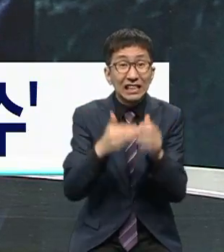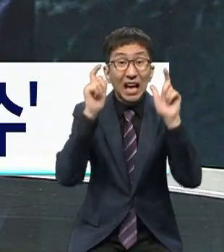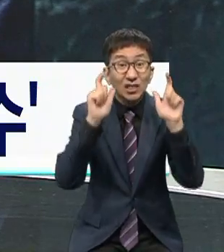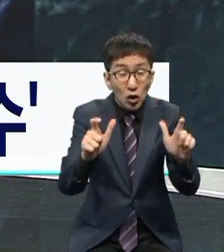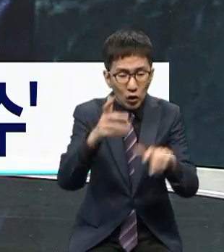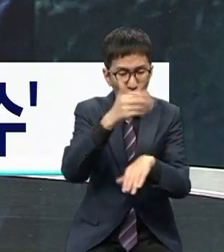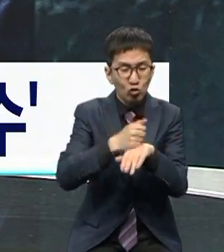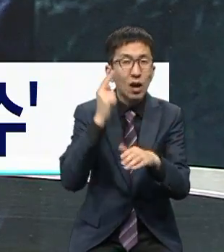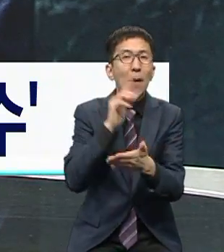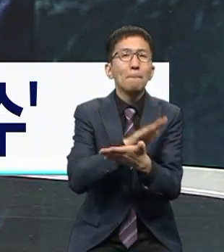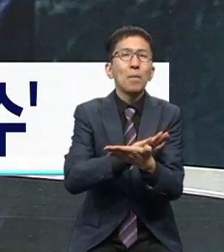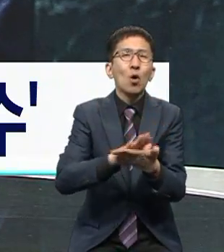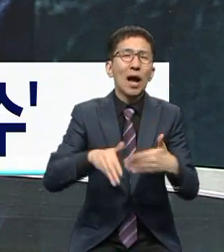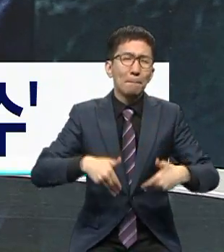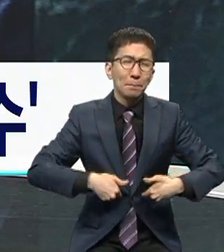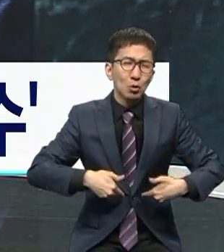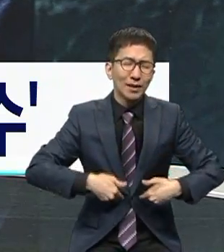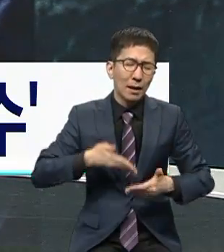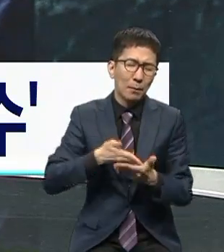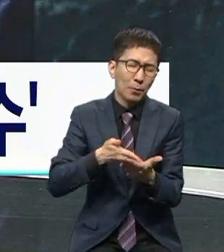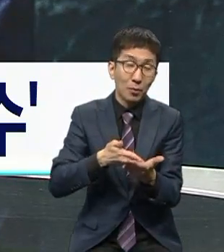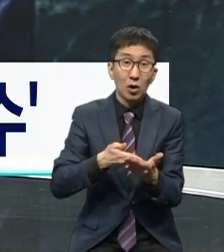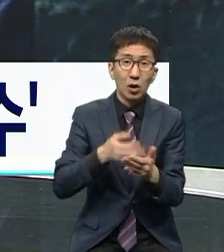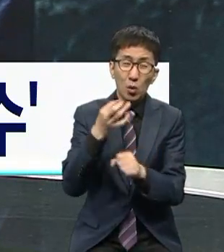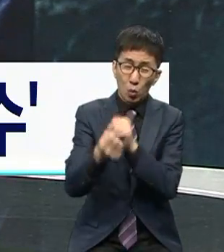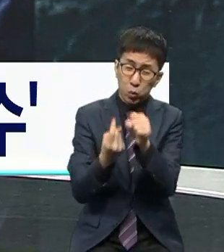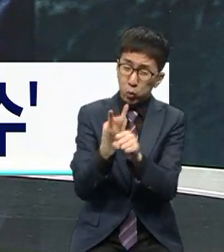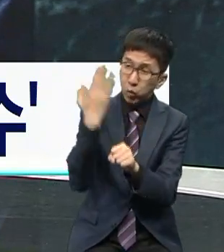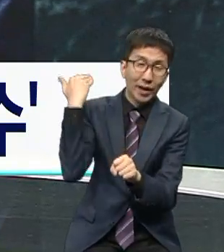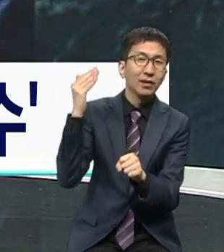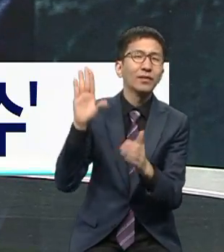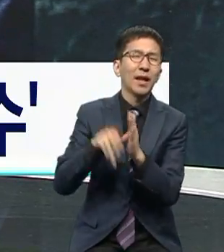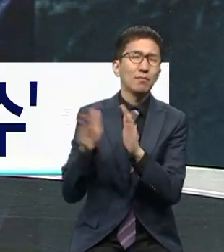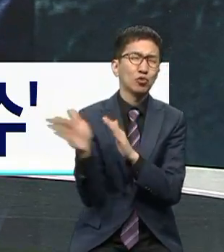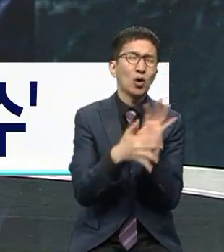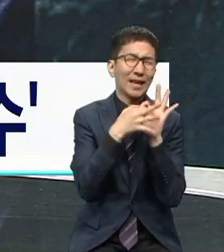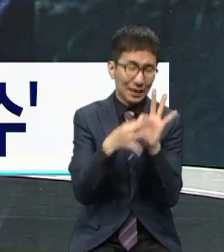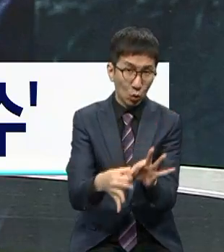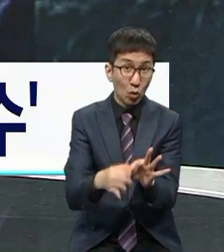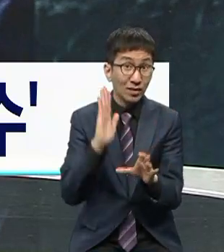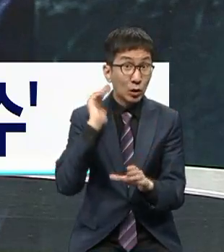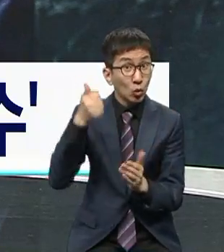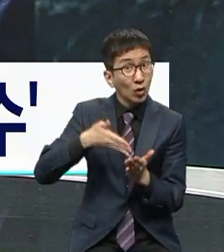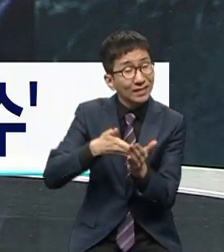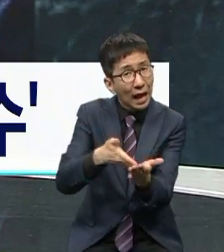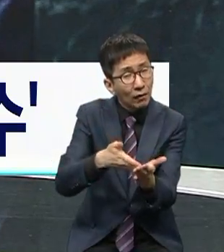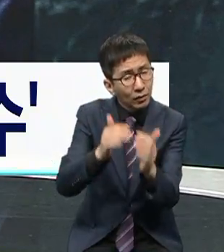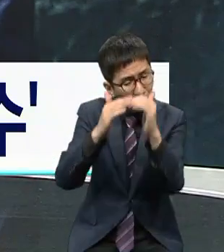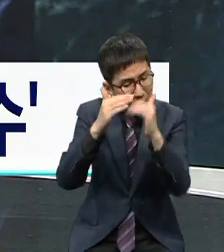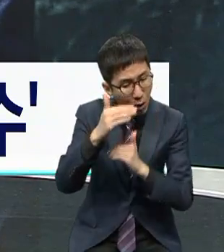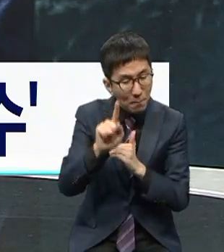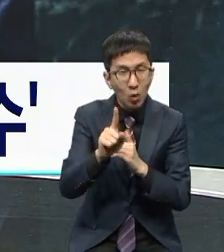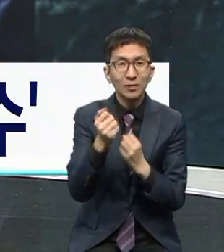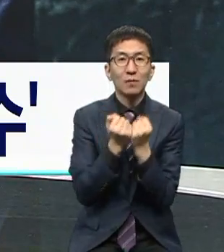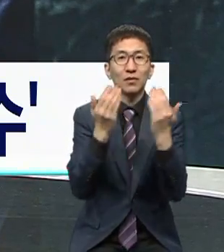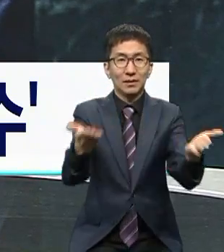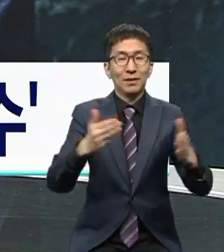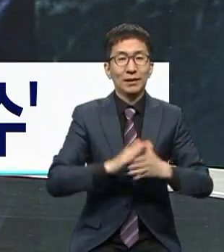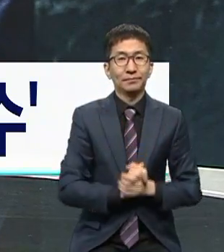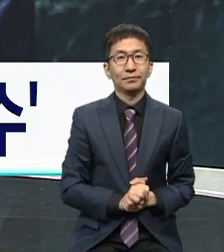십여 년 전부터 계속 제기돼 왔습니다. 대통령의 이번 제안은 어떻게 봐야 할지 안정식 북한 전문 기자가 짚어봤습니다.